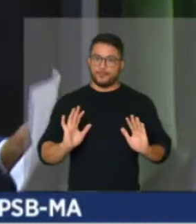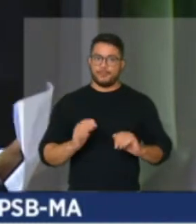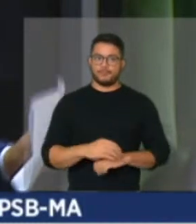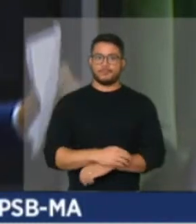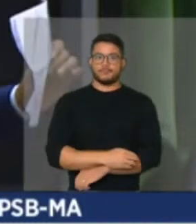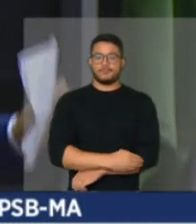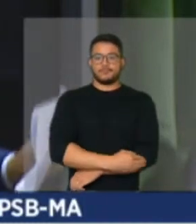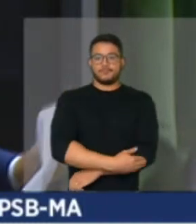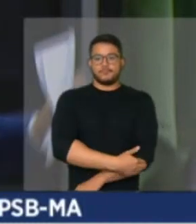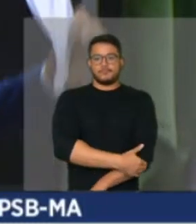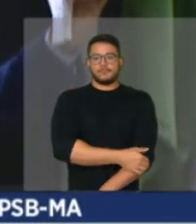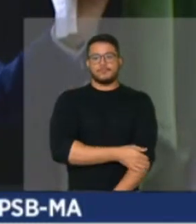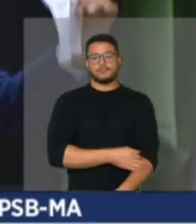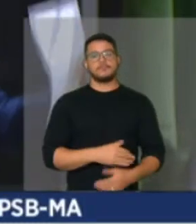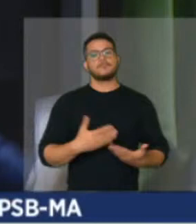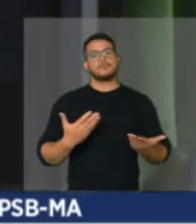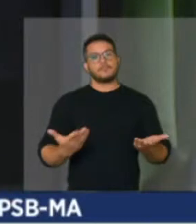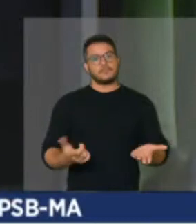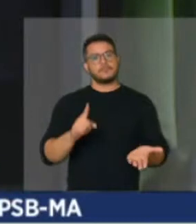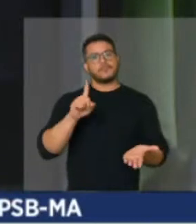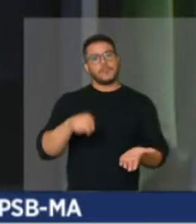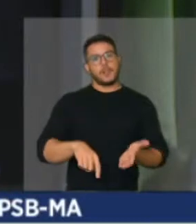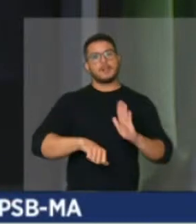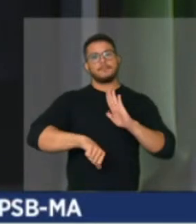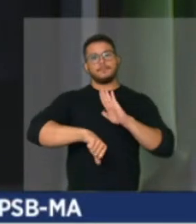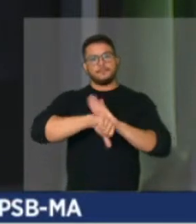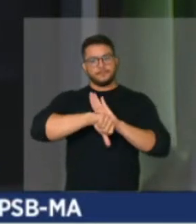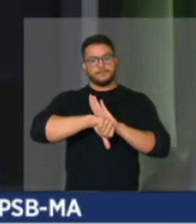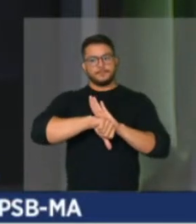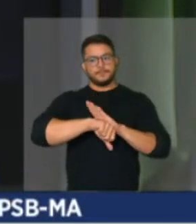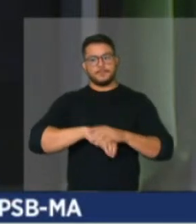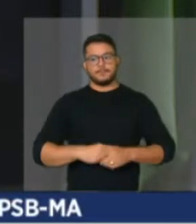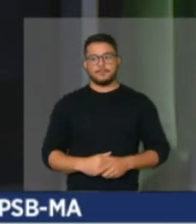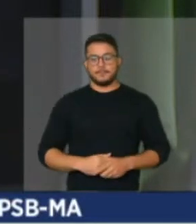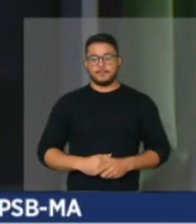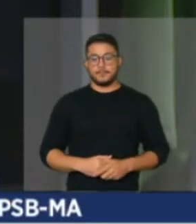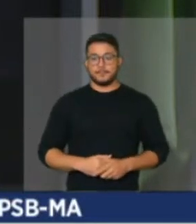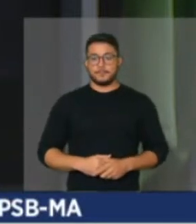COMETENDO UMA ILEGALIDADE. É IMORAL, PORQUE ELE É O RESPONSÁVEL MAIOR PELA